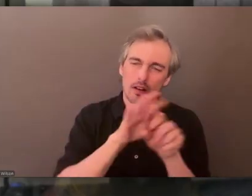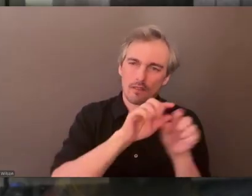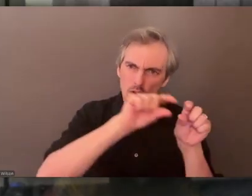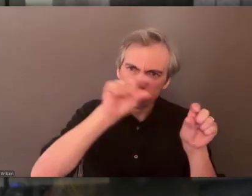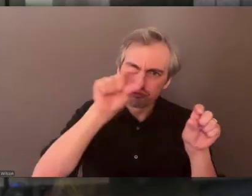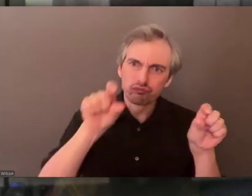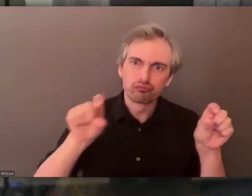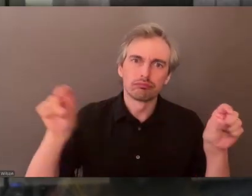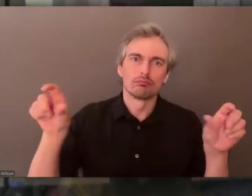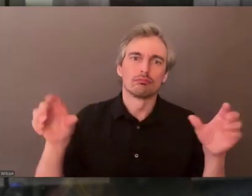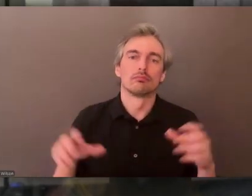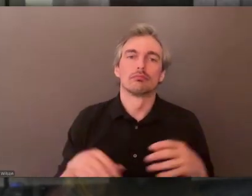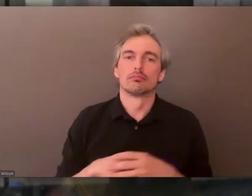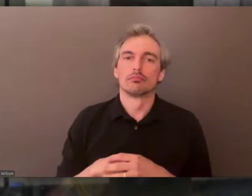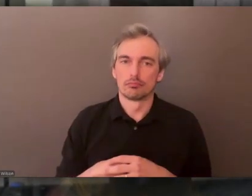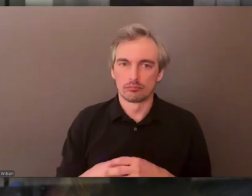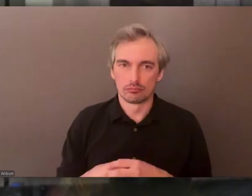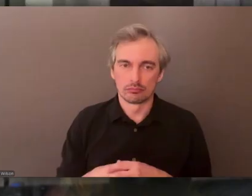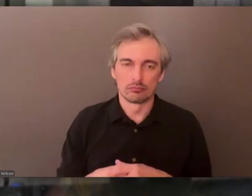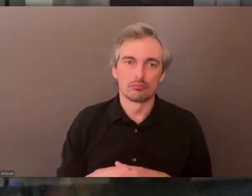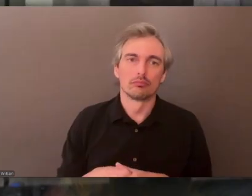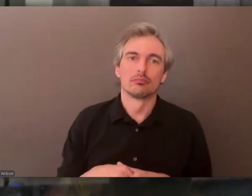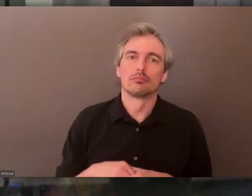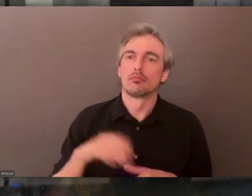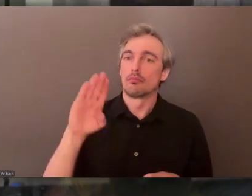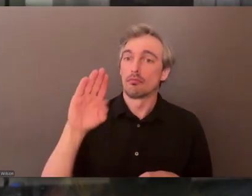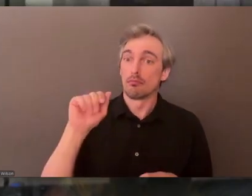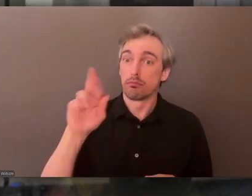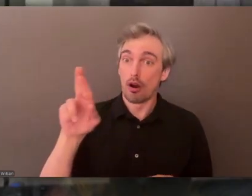私は本当に折れ線グラフと棒グラフが一番好きです。